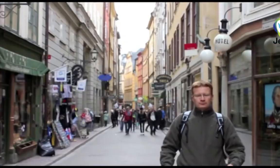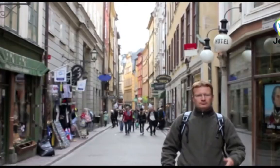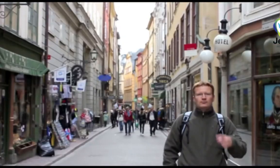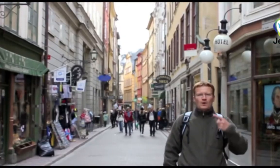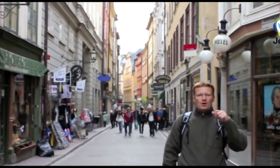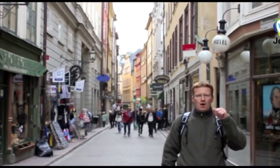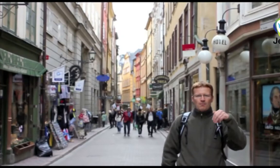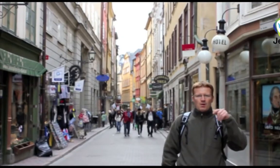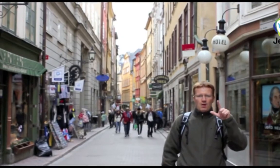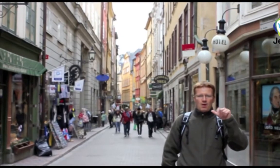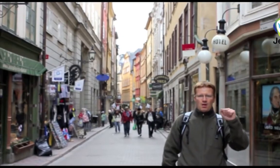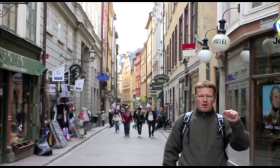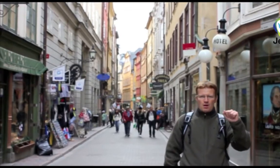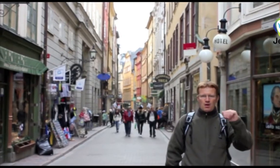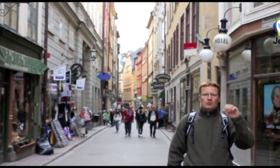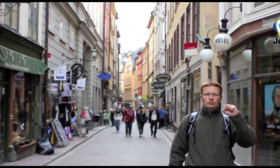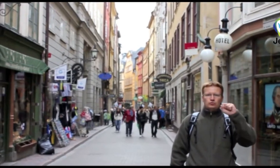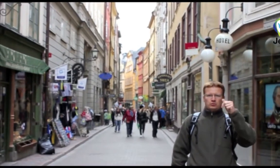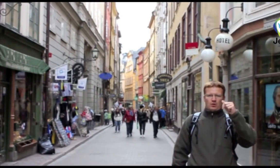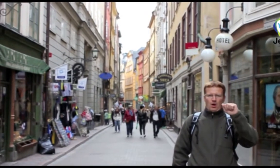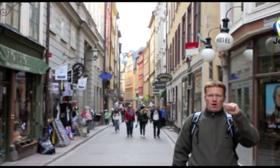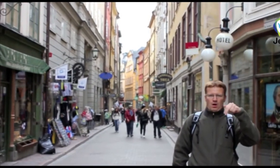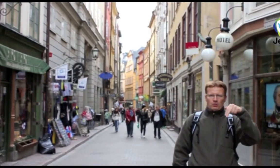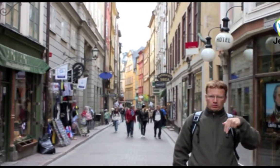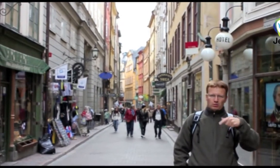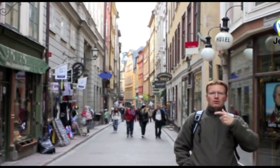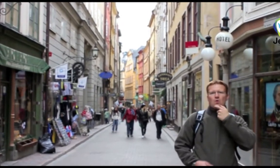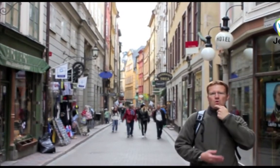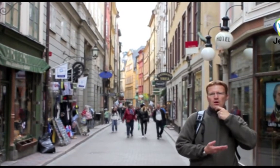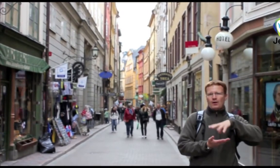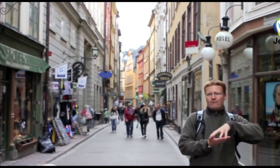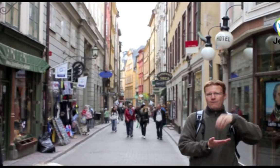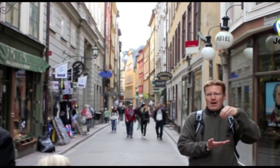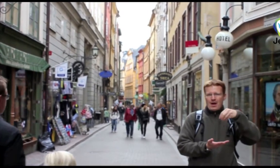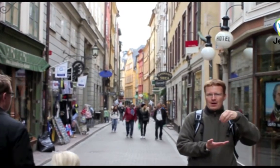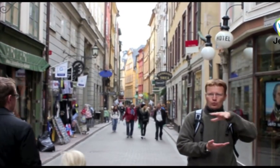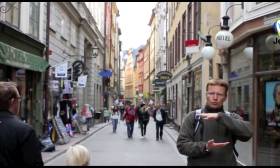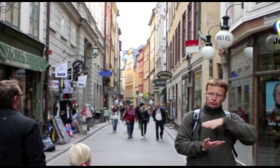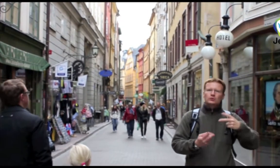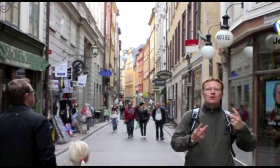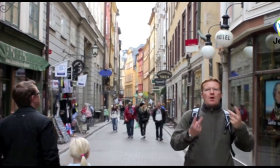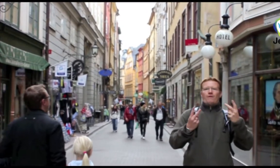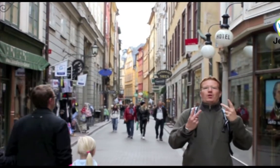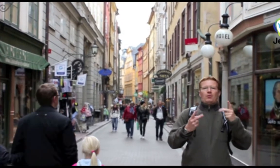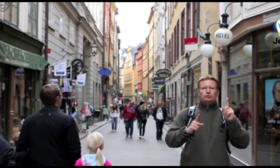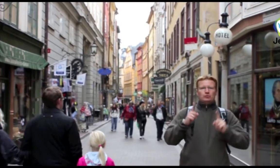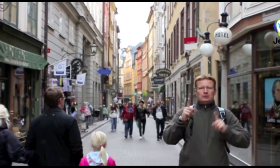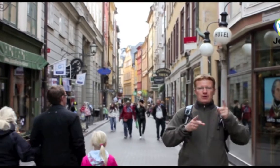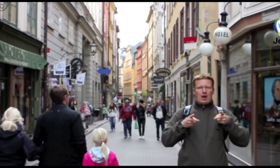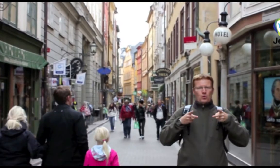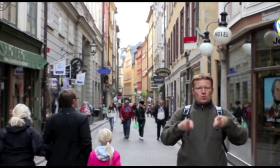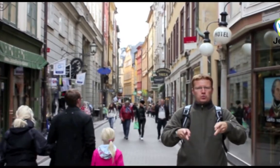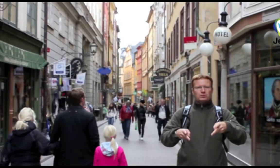Itt a Gamla Stan, az Öregváros. Ez a legfontosabb sétálóutcája. 10 00:02:26,00 -->00:02:34,00 Turisták, és stockholmi lakosok jönnek ide a hangulatos utcába vásárolni.